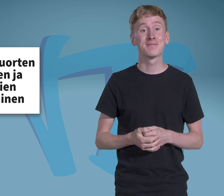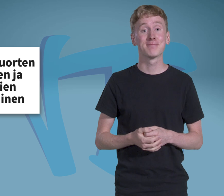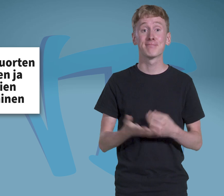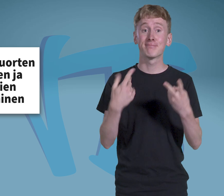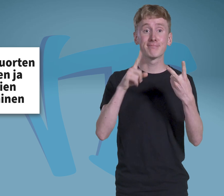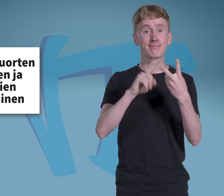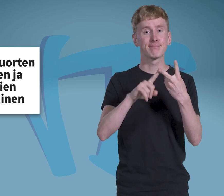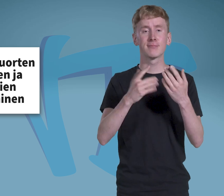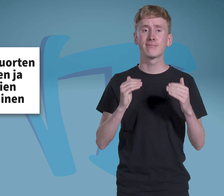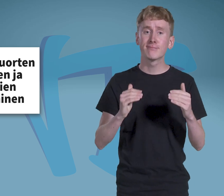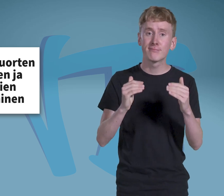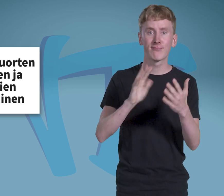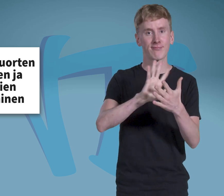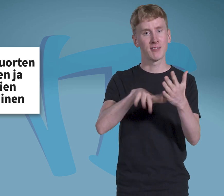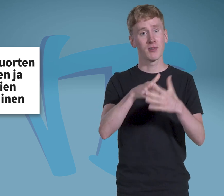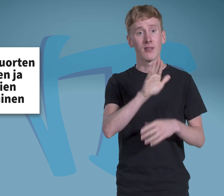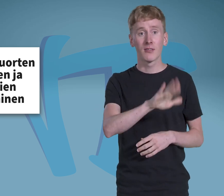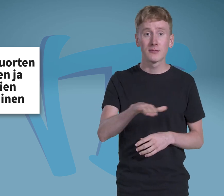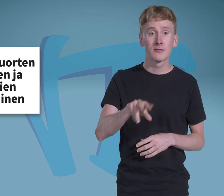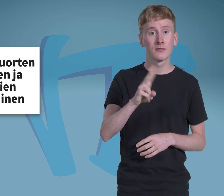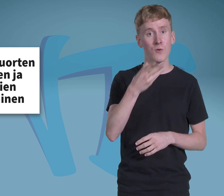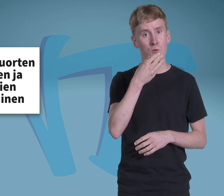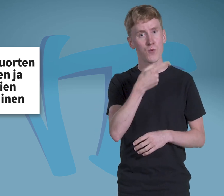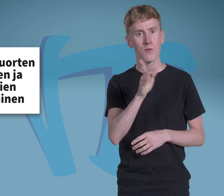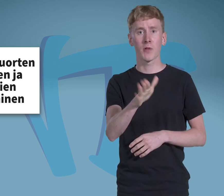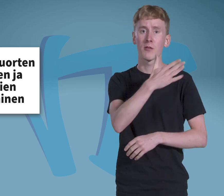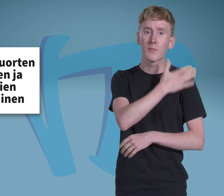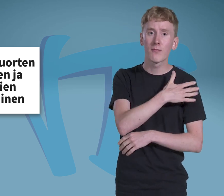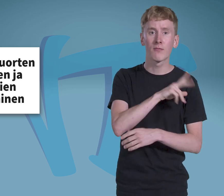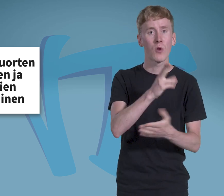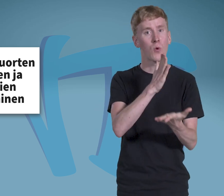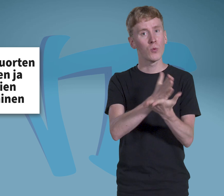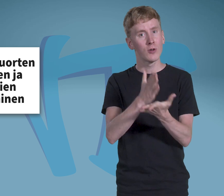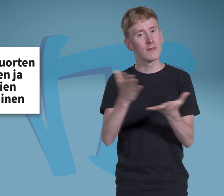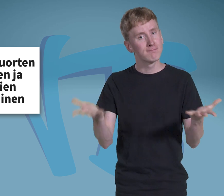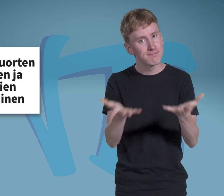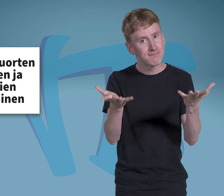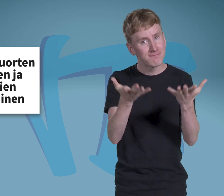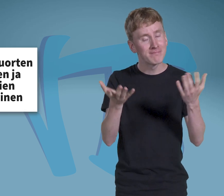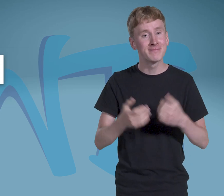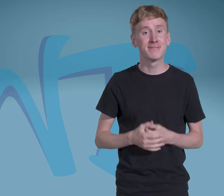Viittomakielisten lasten ja/tai nuorten palvelujen ja oikeuksien kehittäminen